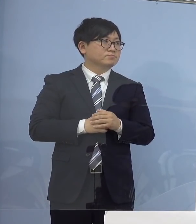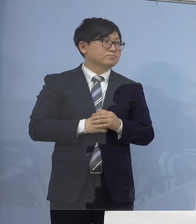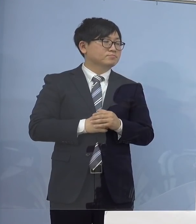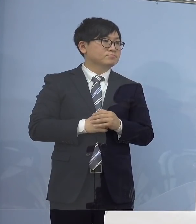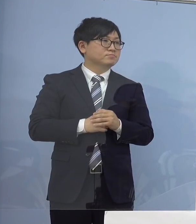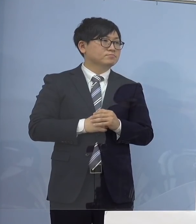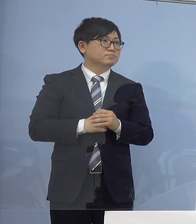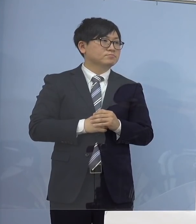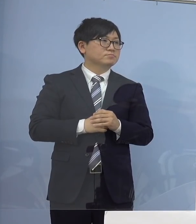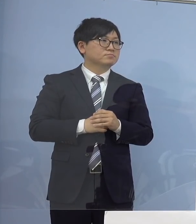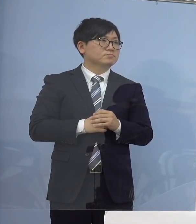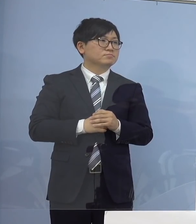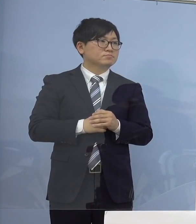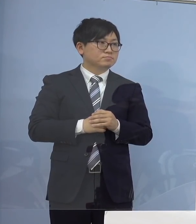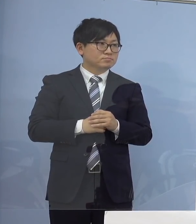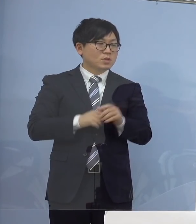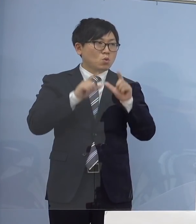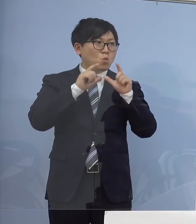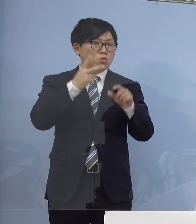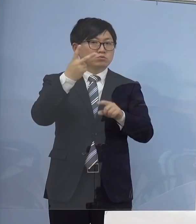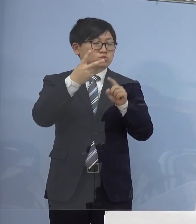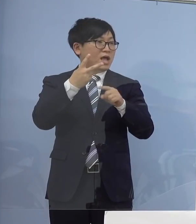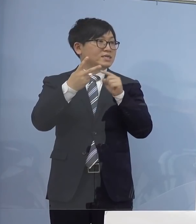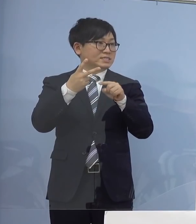（朝日新聞社） お二人とも小学校に行かれていたということですけれども